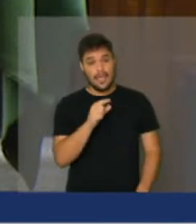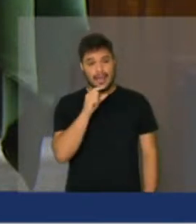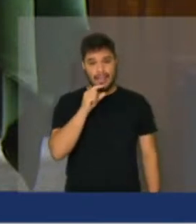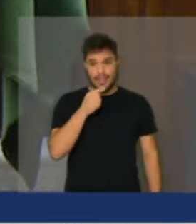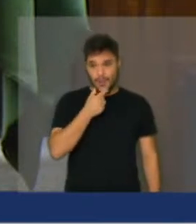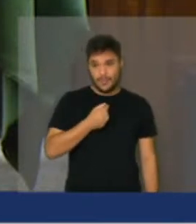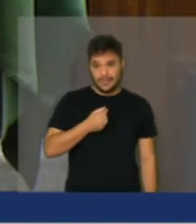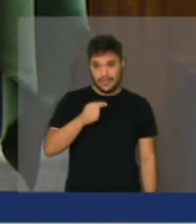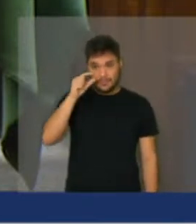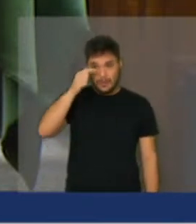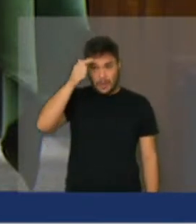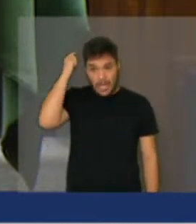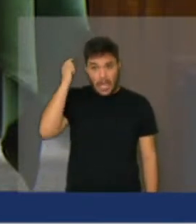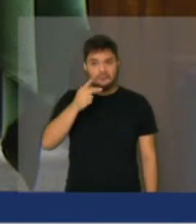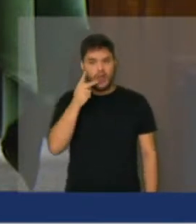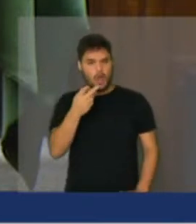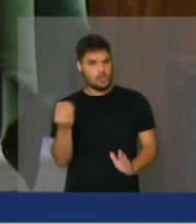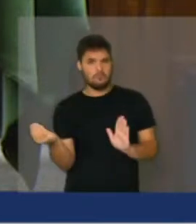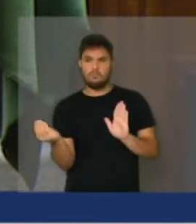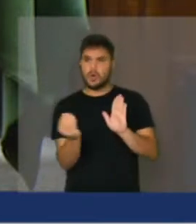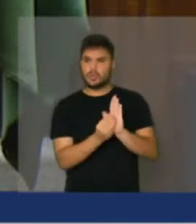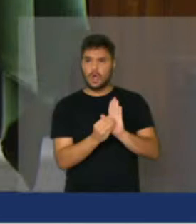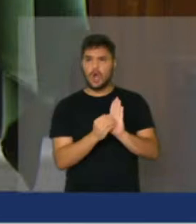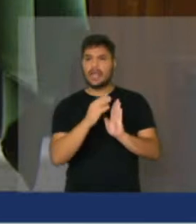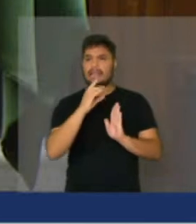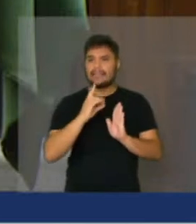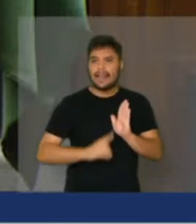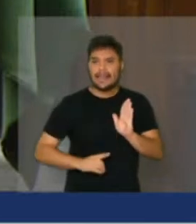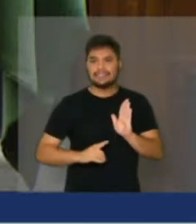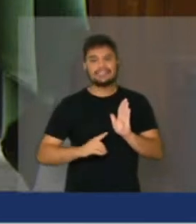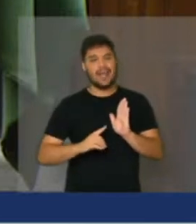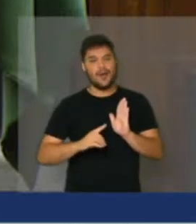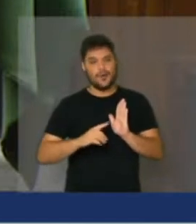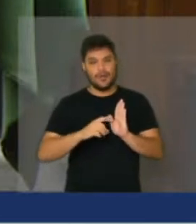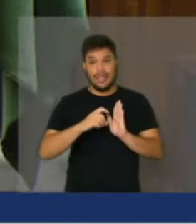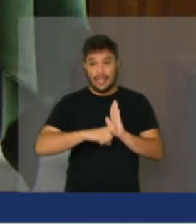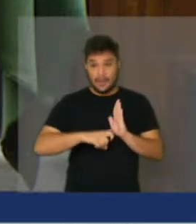TUDO DECLAROU. EU AÍ ... ME SURPREENDI, PORQUE EU TENHO UM REQUERIMENTO DE INFORMAÇÕES